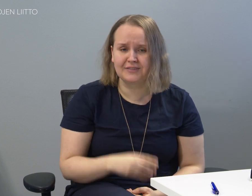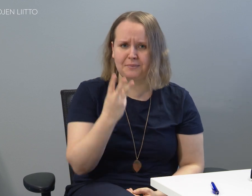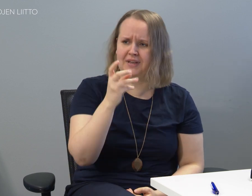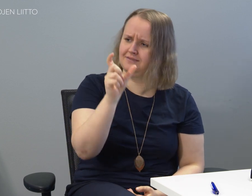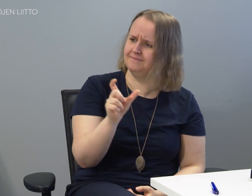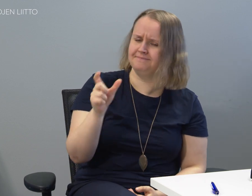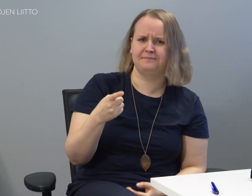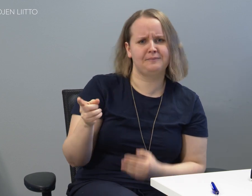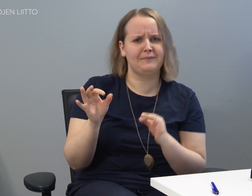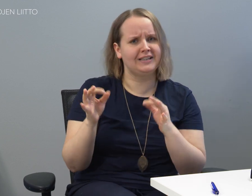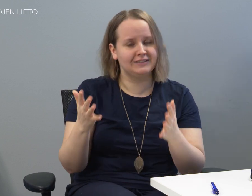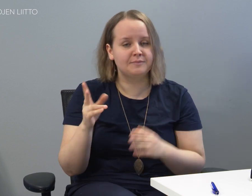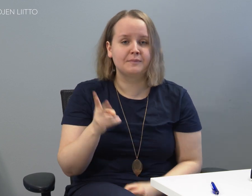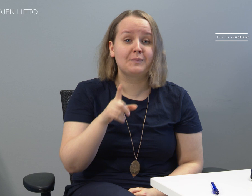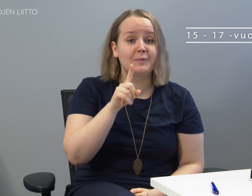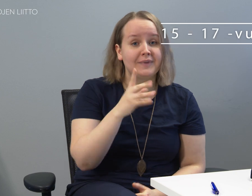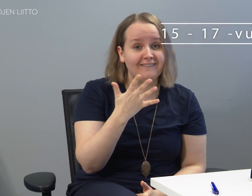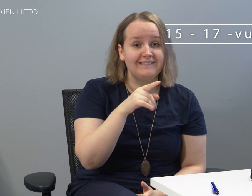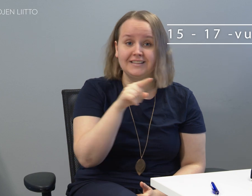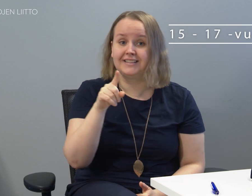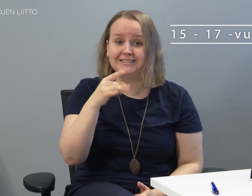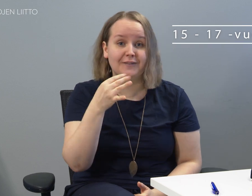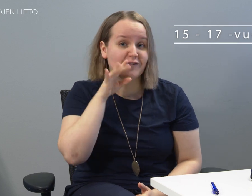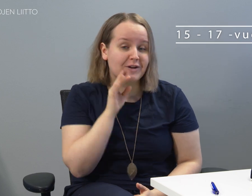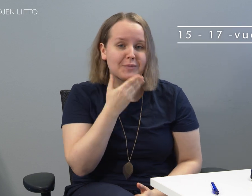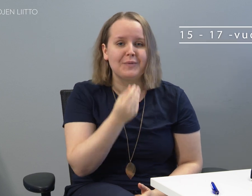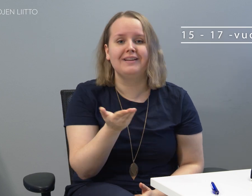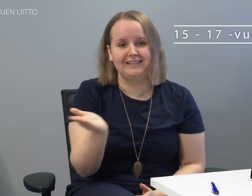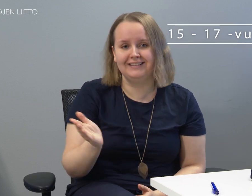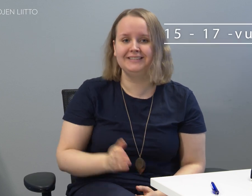Kolmen kesätyöntekijän tulee olla 15-17 -vuotiaita nuoria.